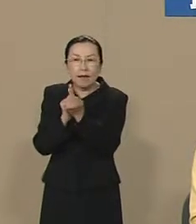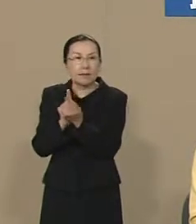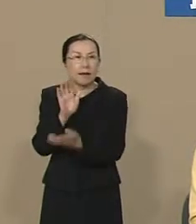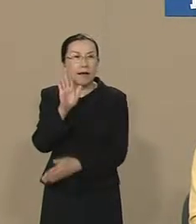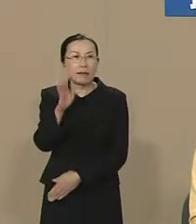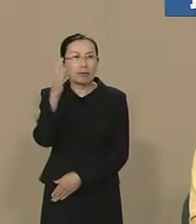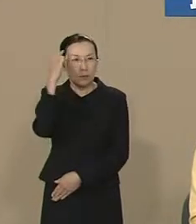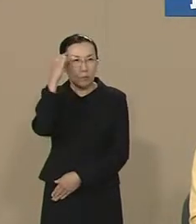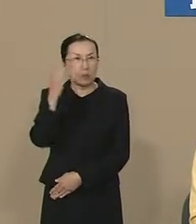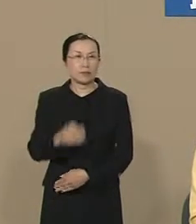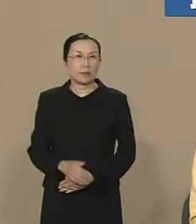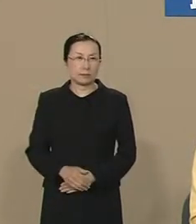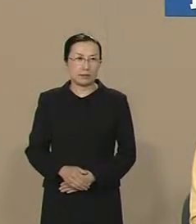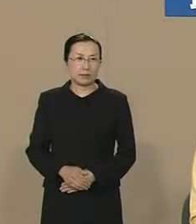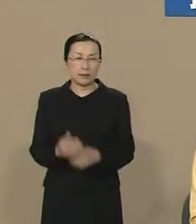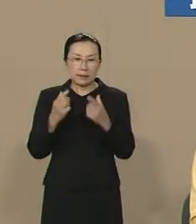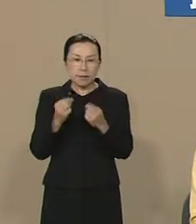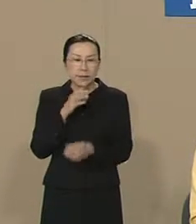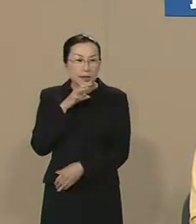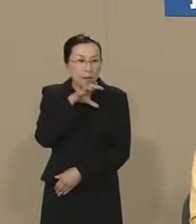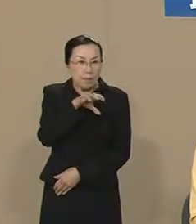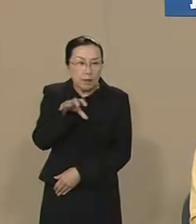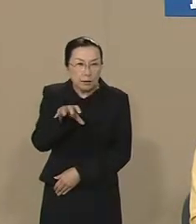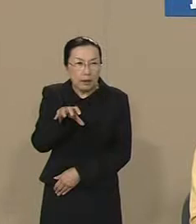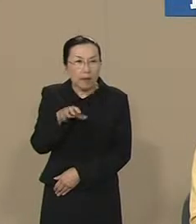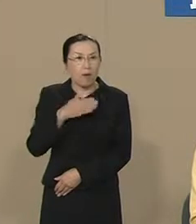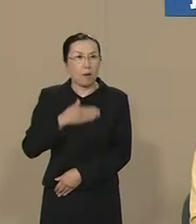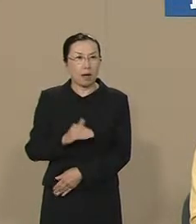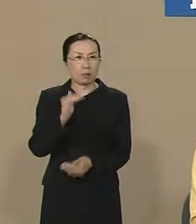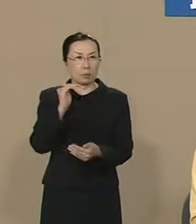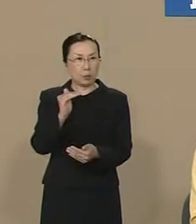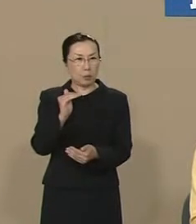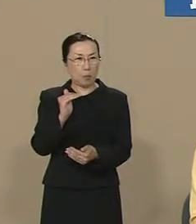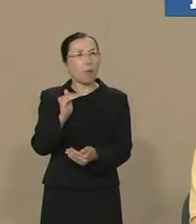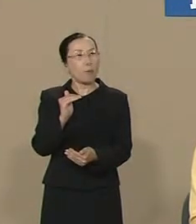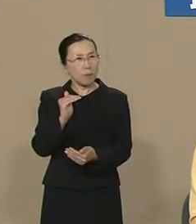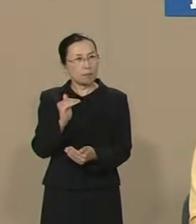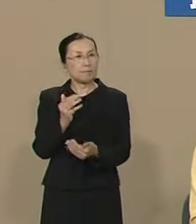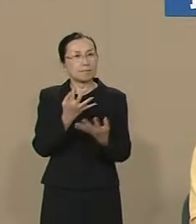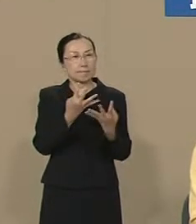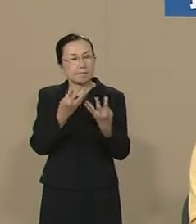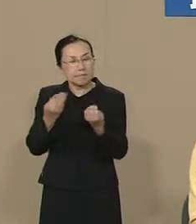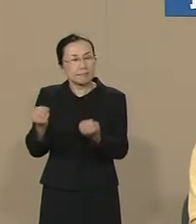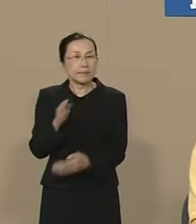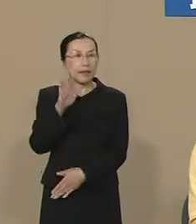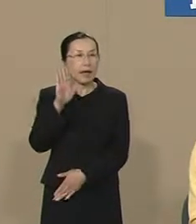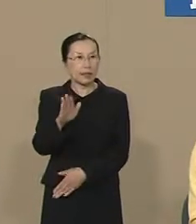やっぱり､現場に行かないと 分からないこと､ 見えないことって､ たくさんありますよね｡